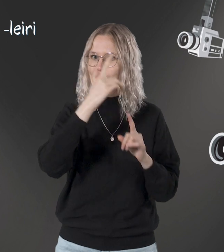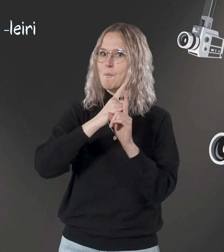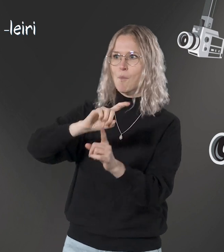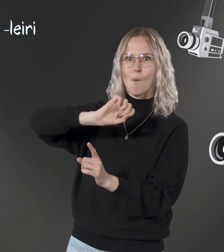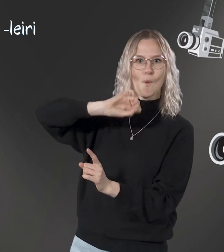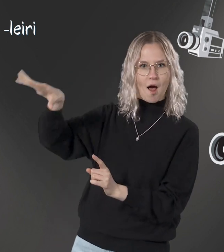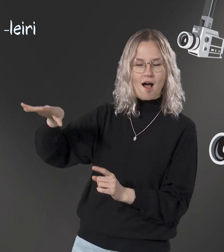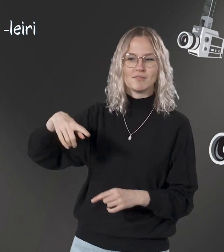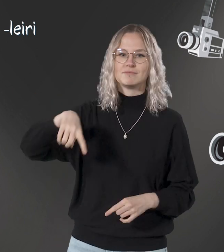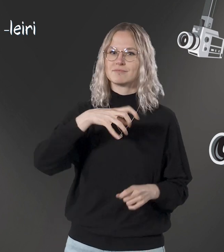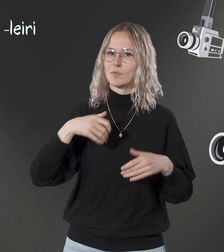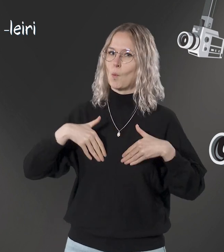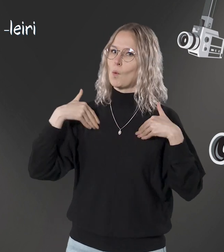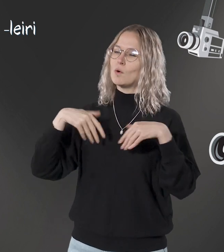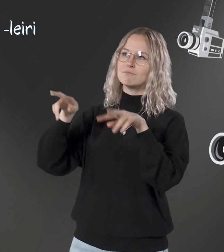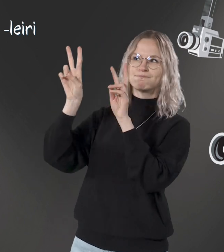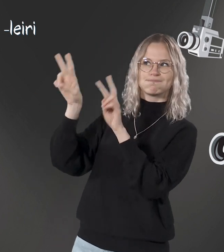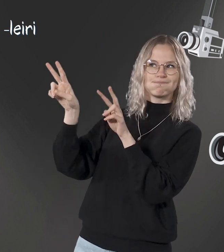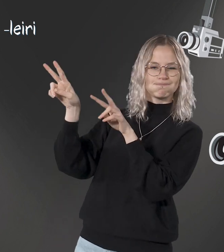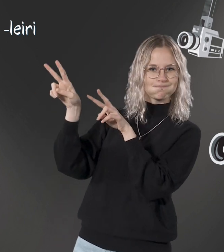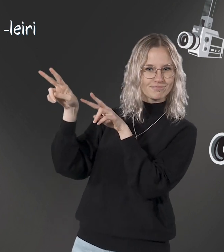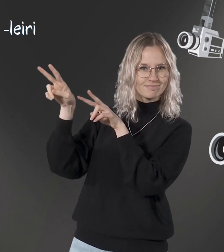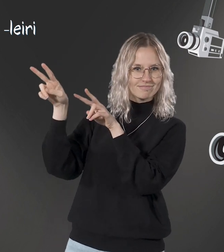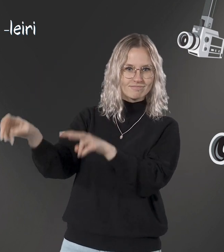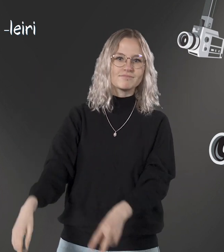Viittomakieliseen filmifestivaaliin!